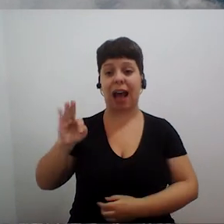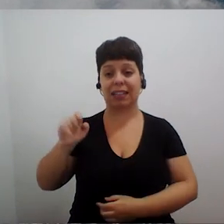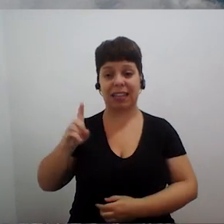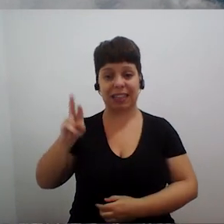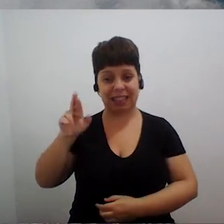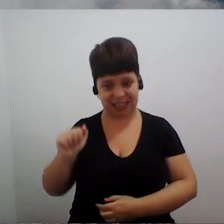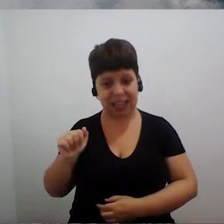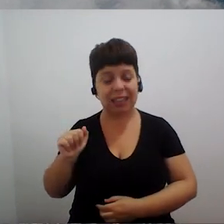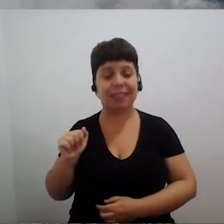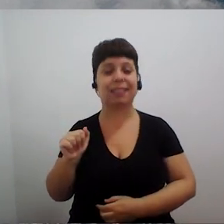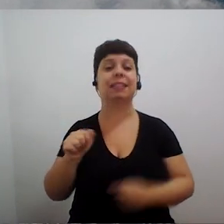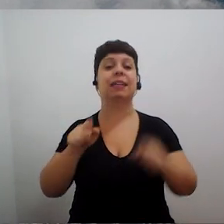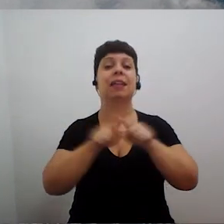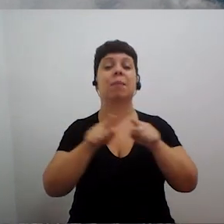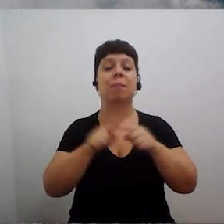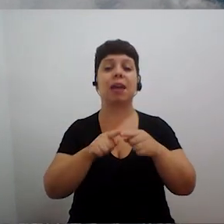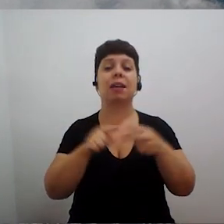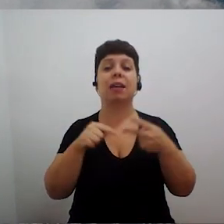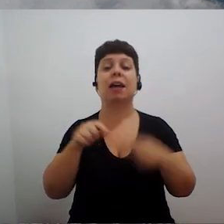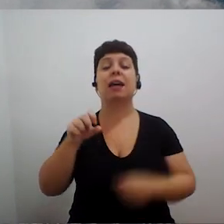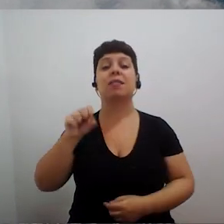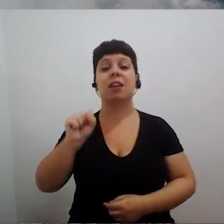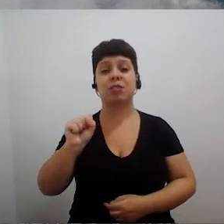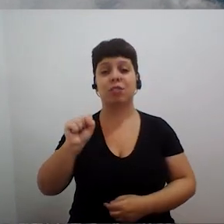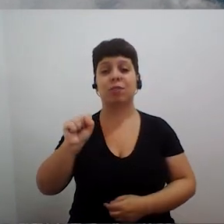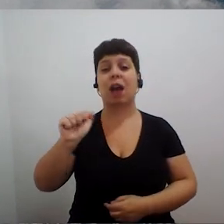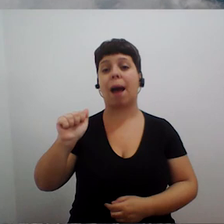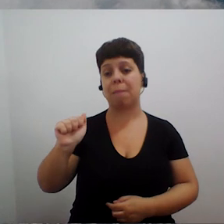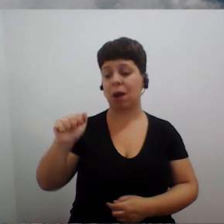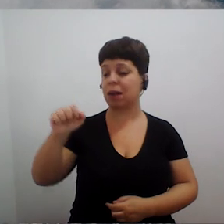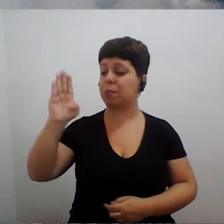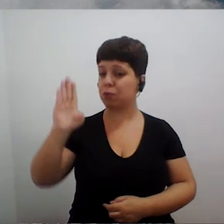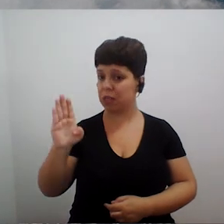da cátedra Unesco para a sustentabilidade do Oceano e da Scientific American Brasil